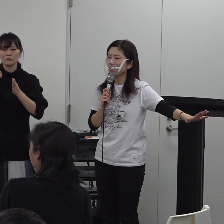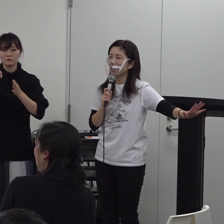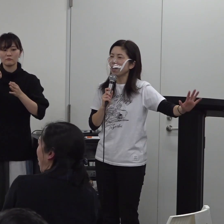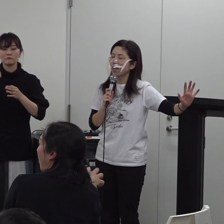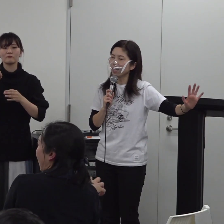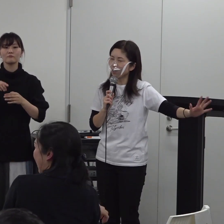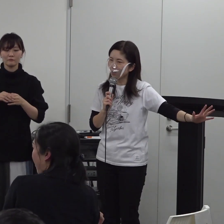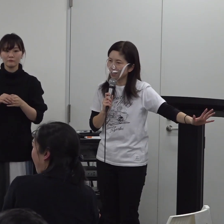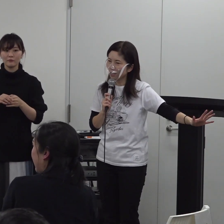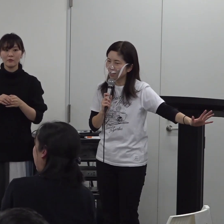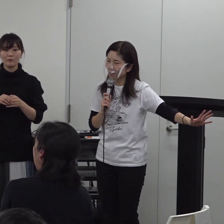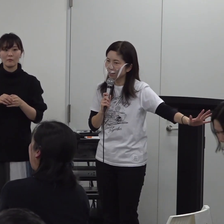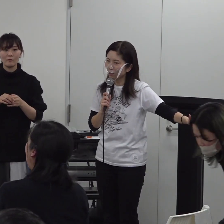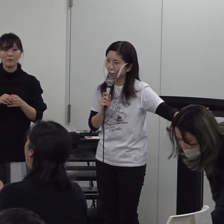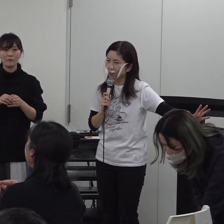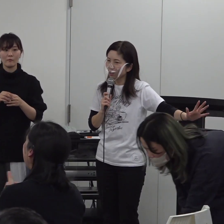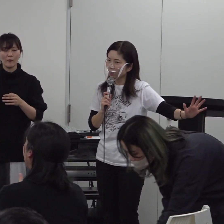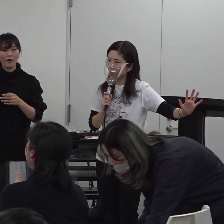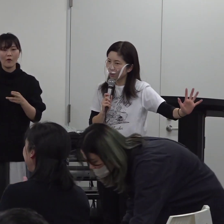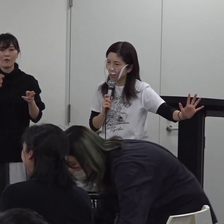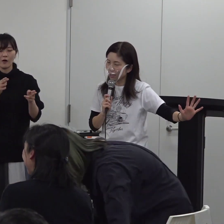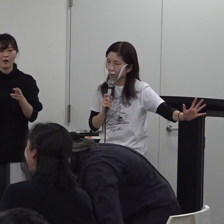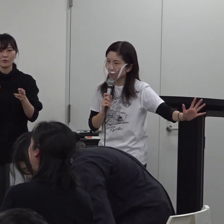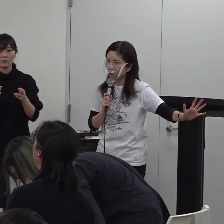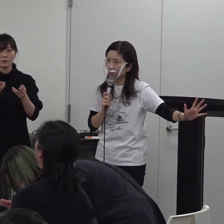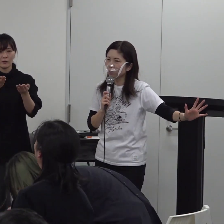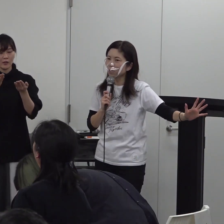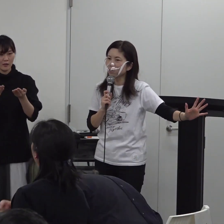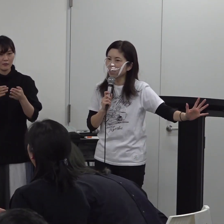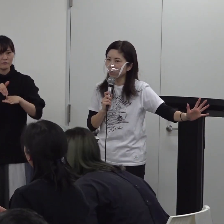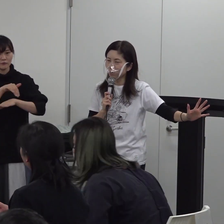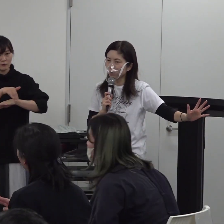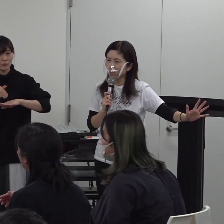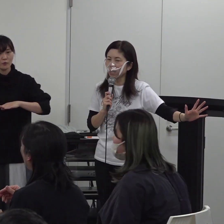あの配慮いただいているつもりだとは思うんですけれども